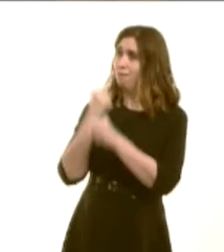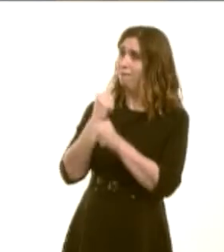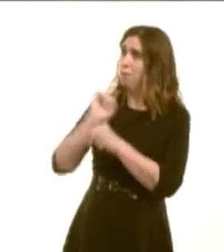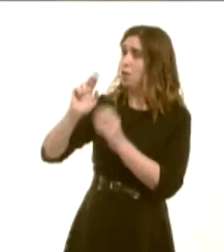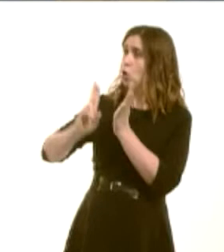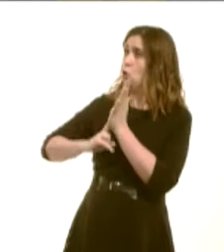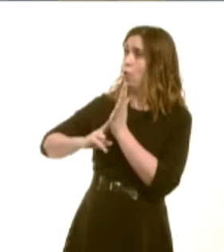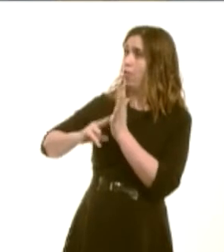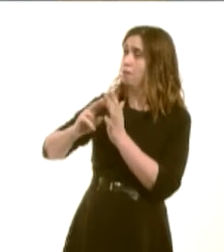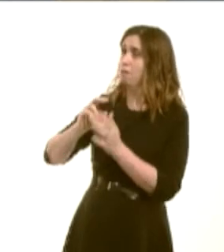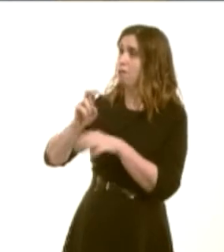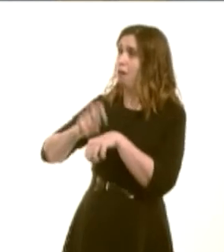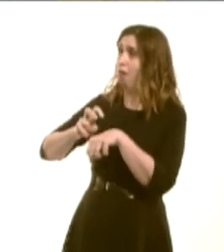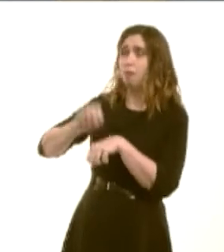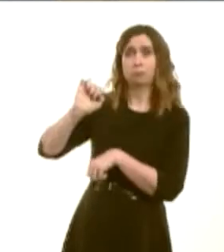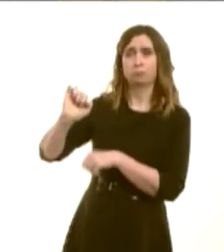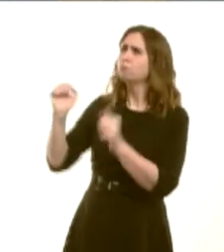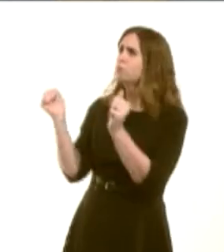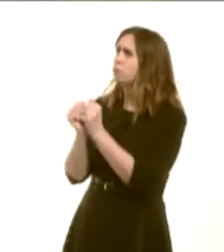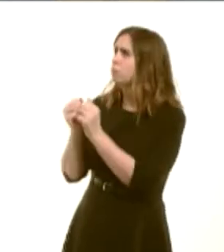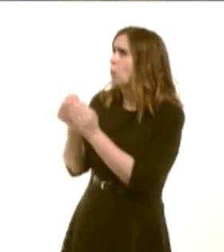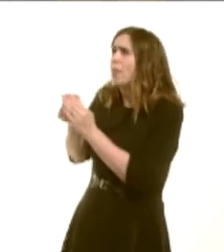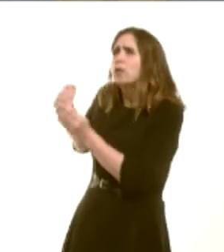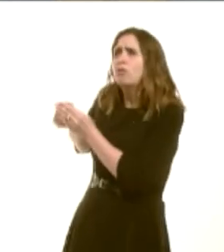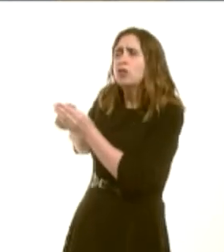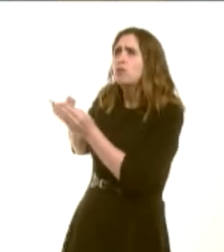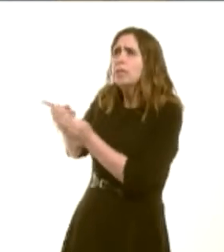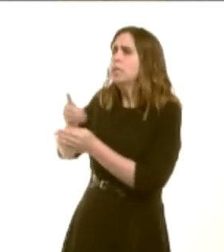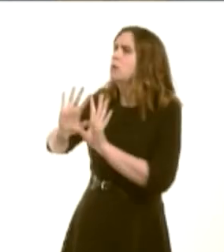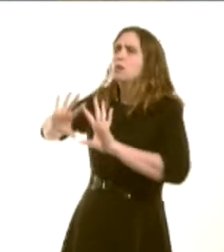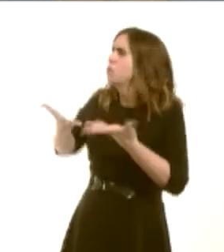gydaír Trysorlys er mwyn sicrhau nad yw eín cael ei weithredu yng Ngogledd Iwerddon. Cymru